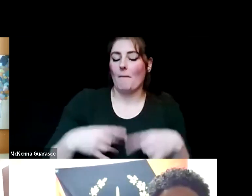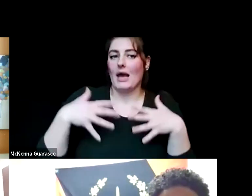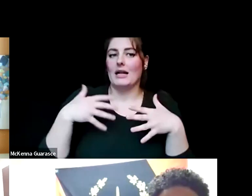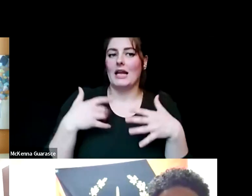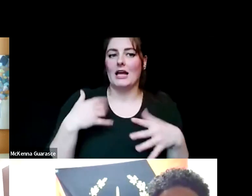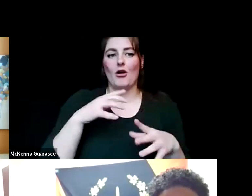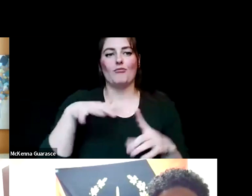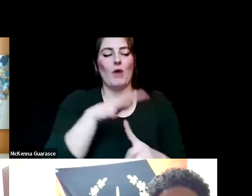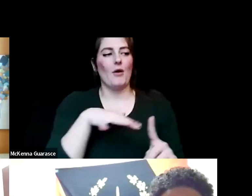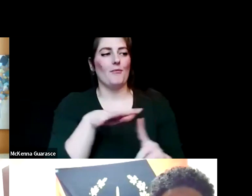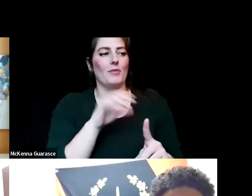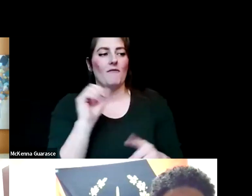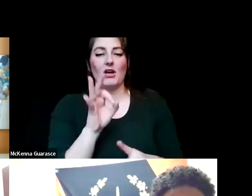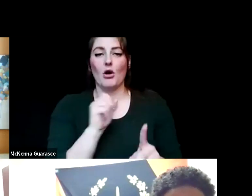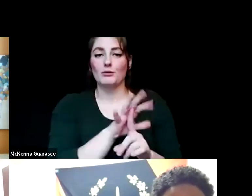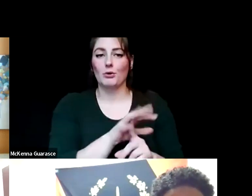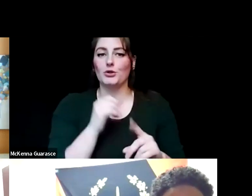Así que no sean una víctima de eso.